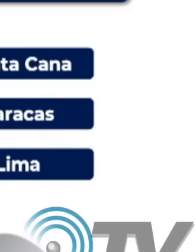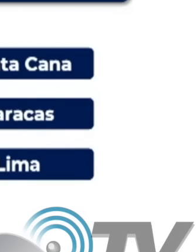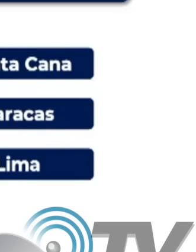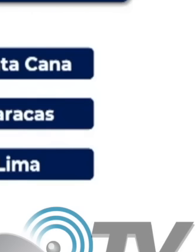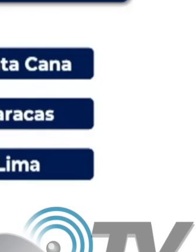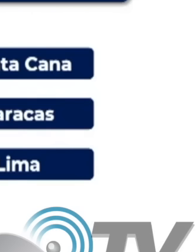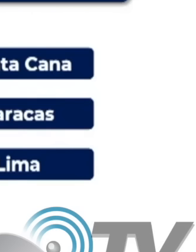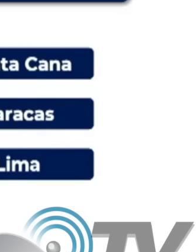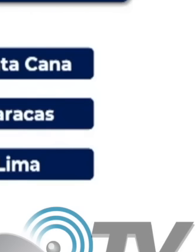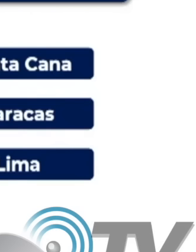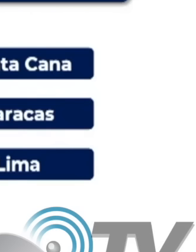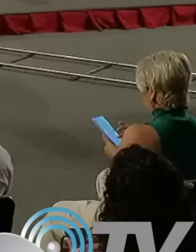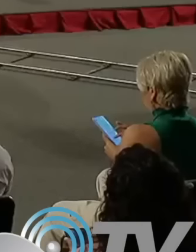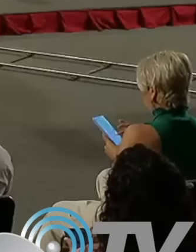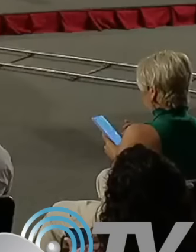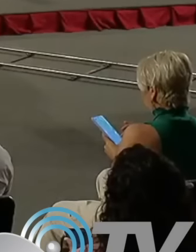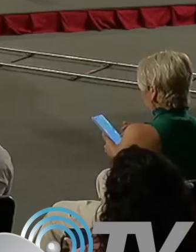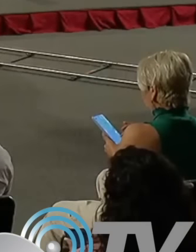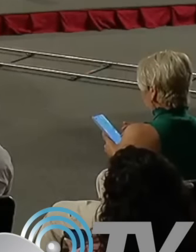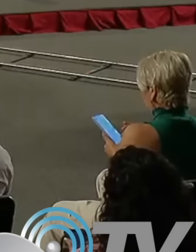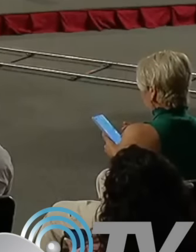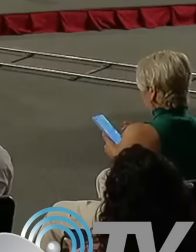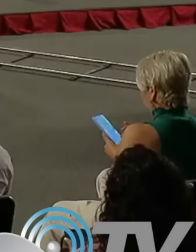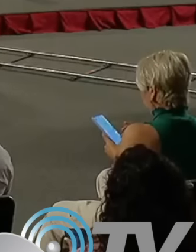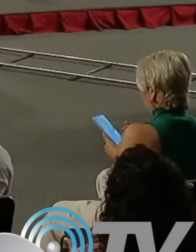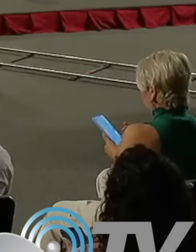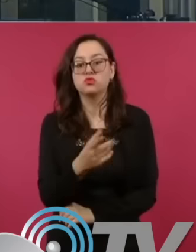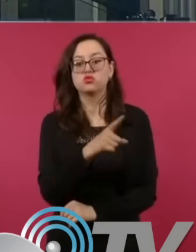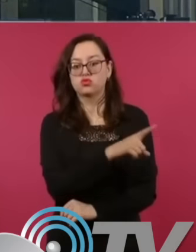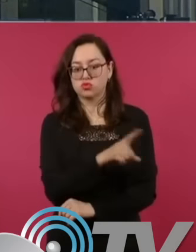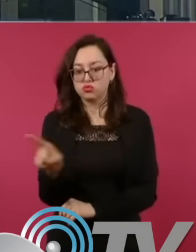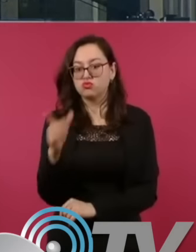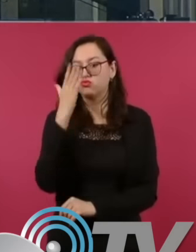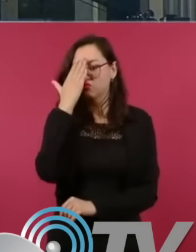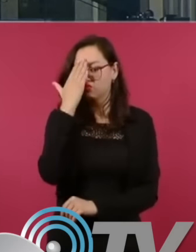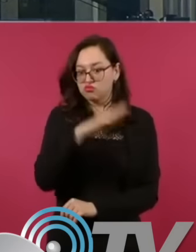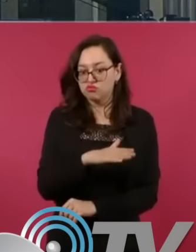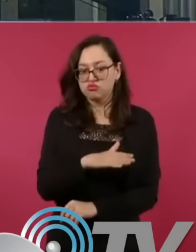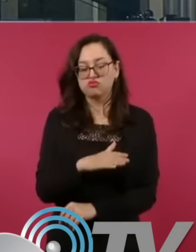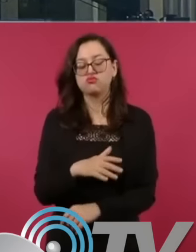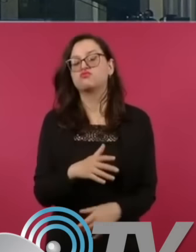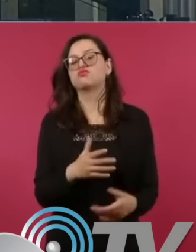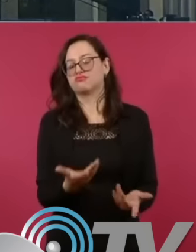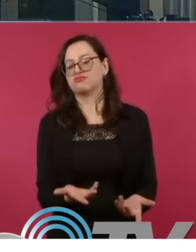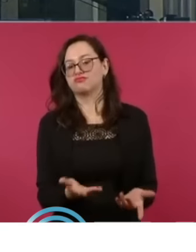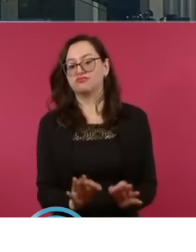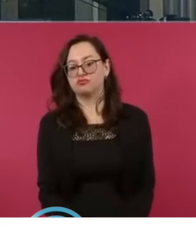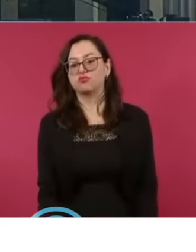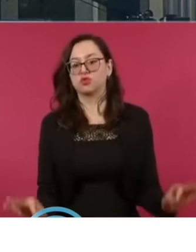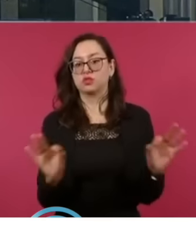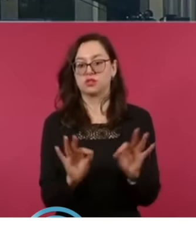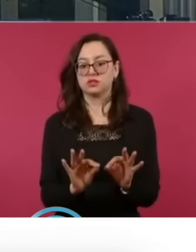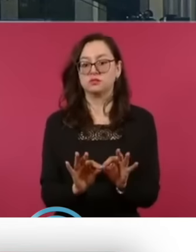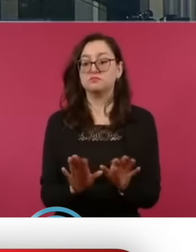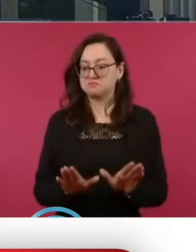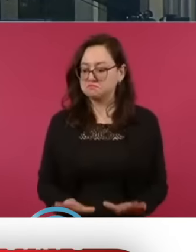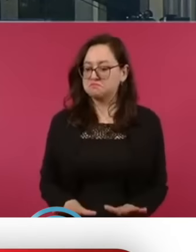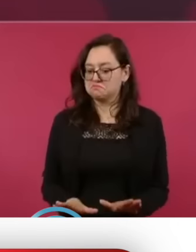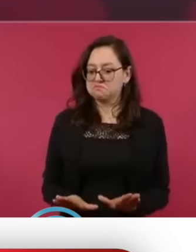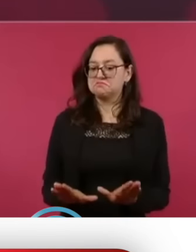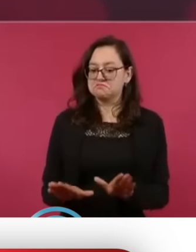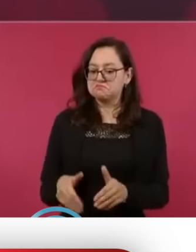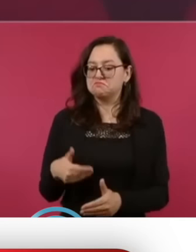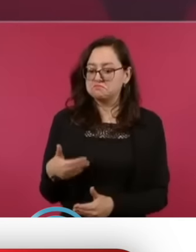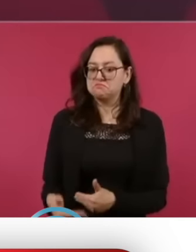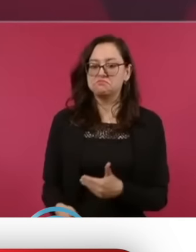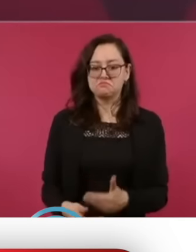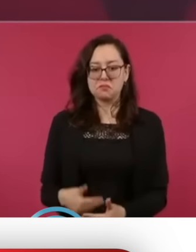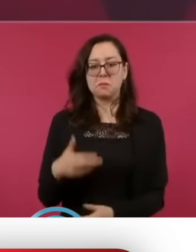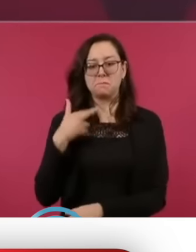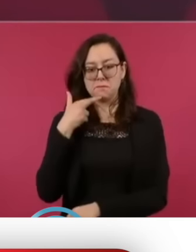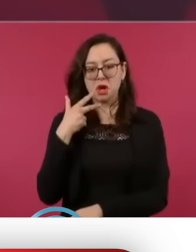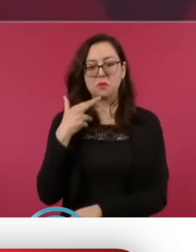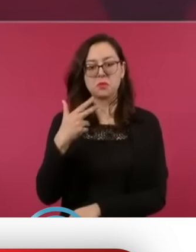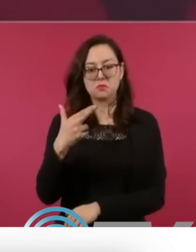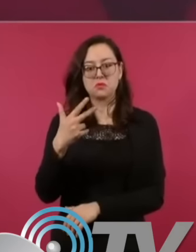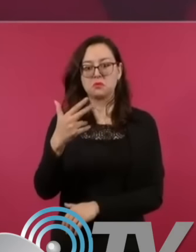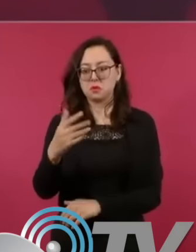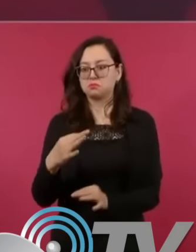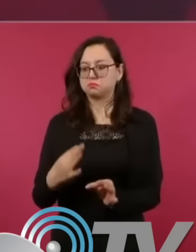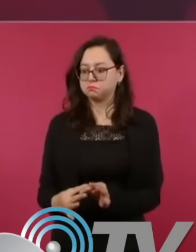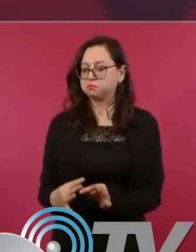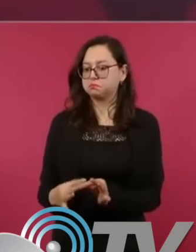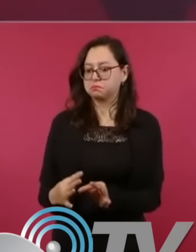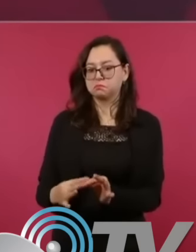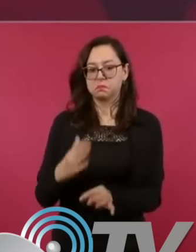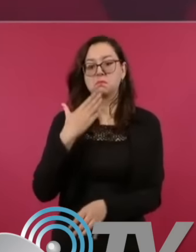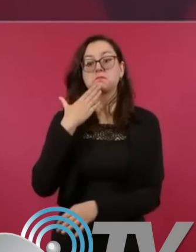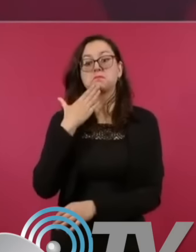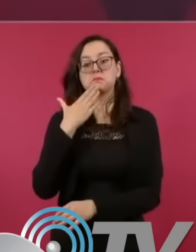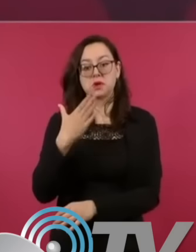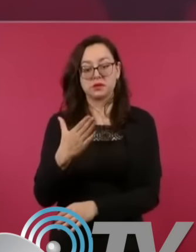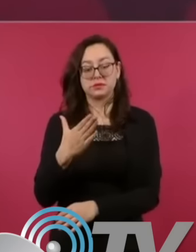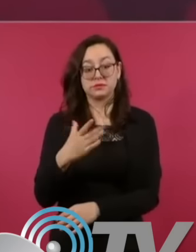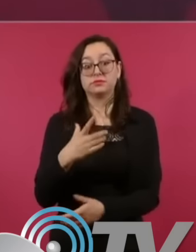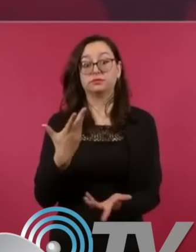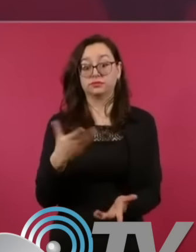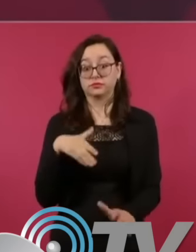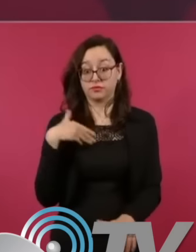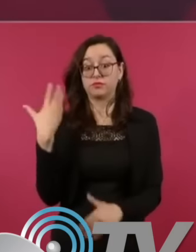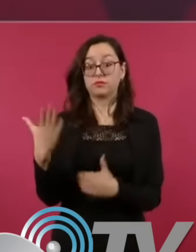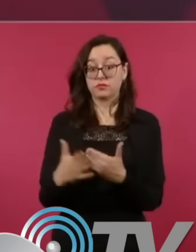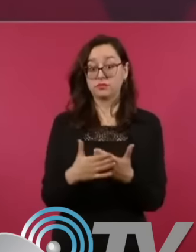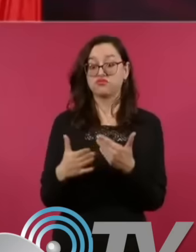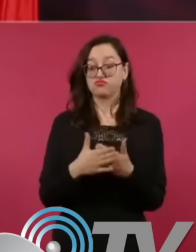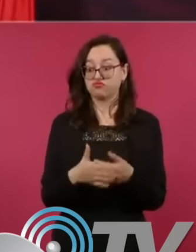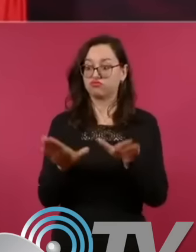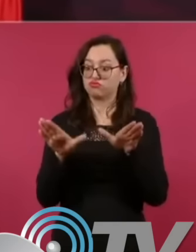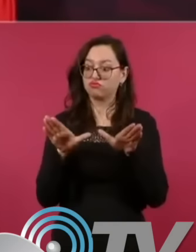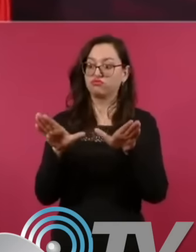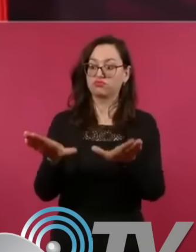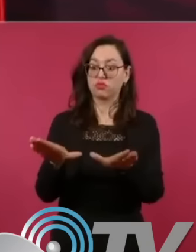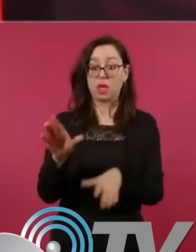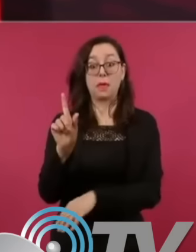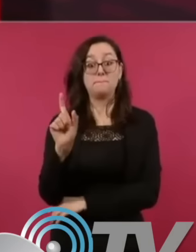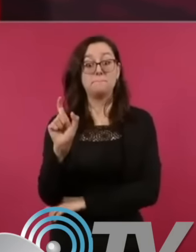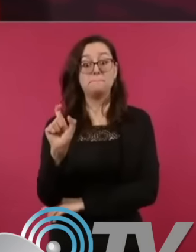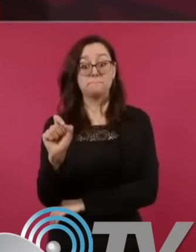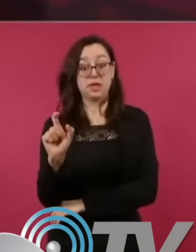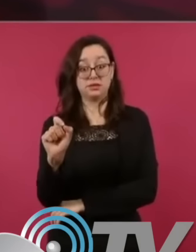cu está funcionando muy bien mexicana y se va a consolidar con la adquisición de estos 20 eh